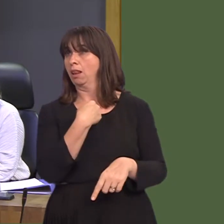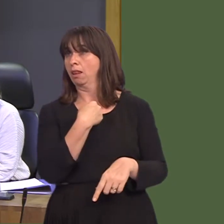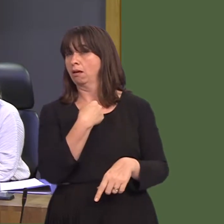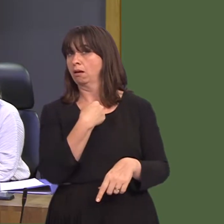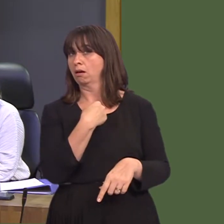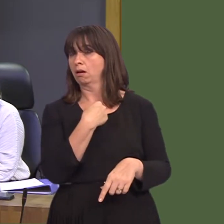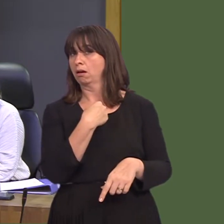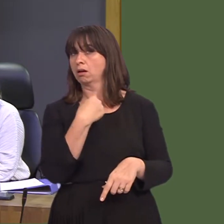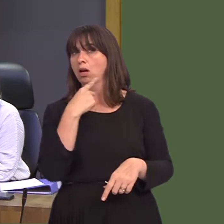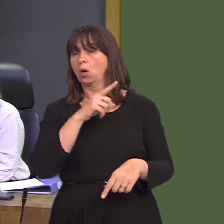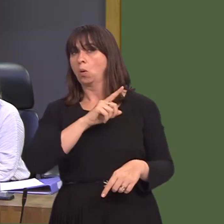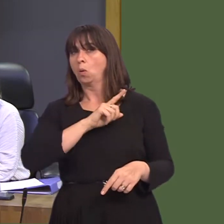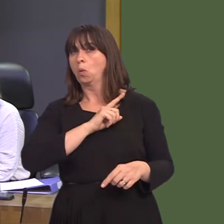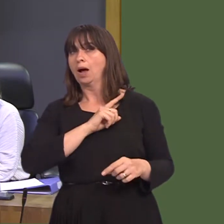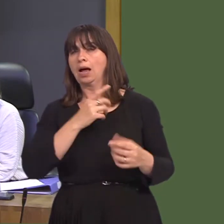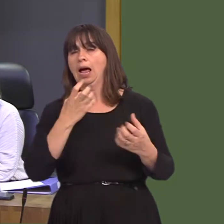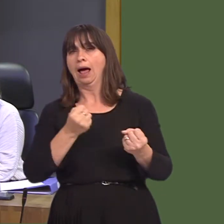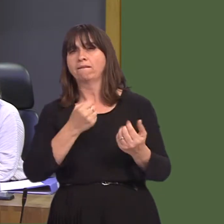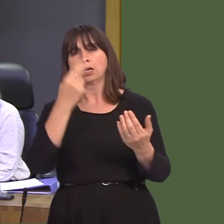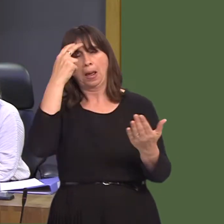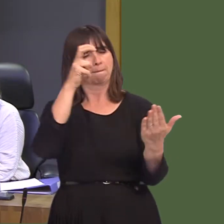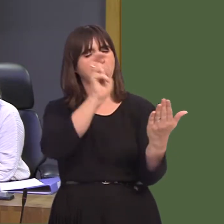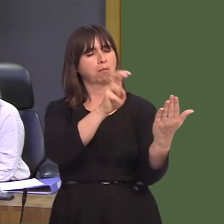A ydy'r Pwyllgor Deisebau'n gywir yn hynny o beth?